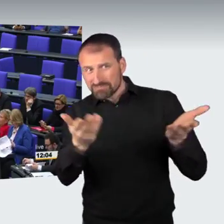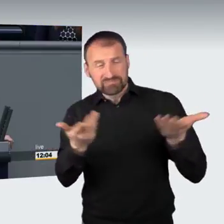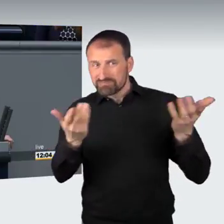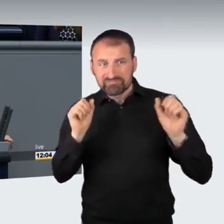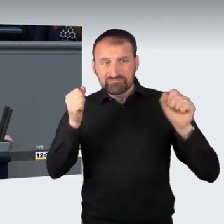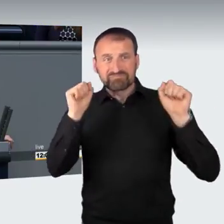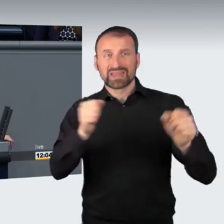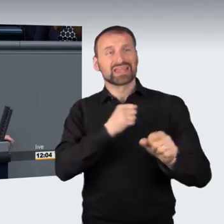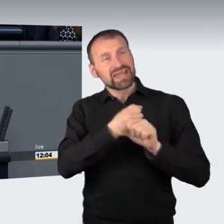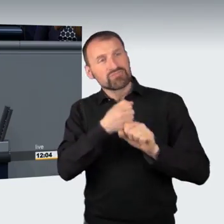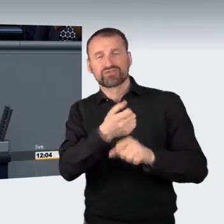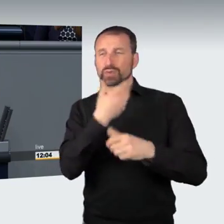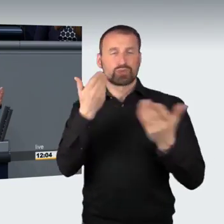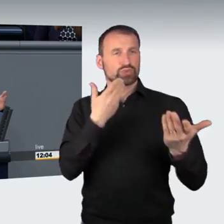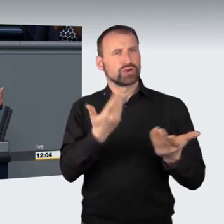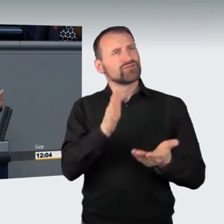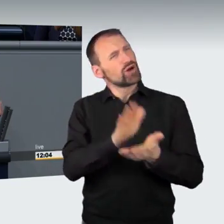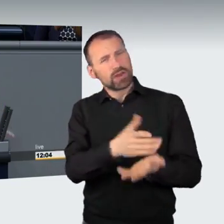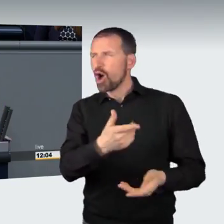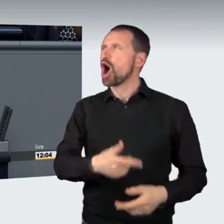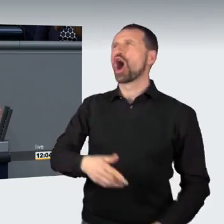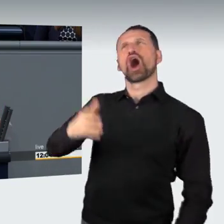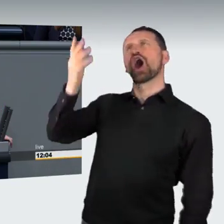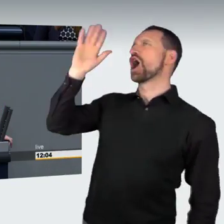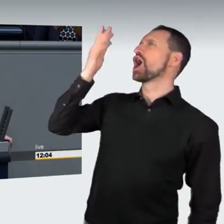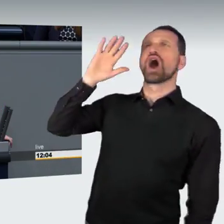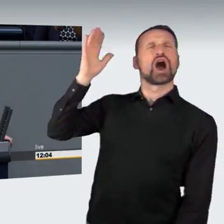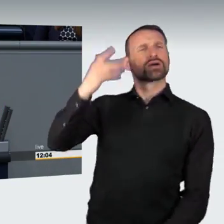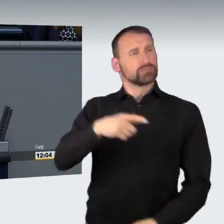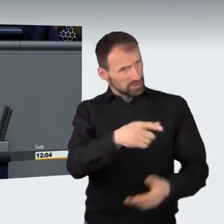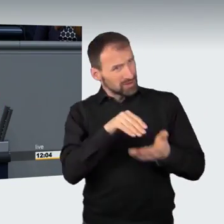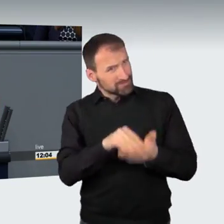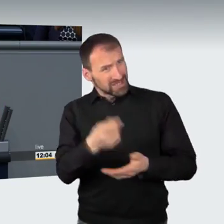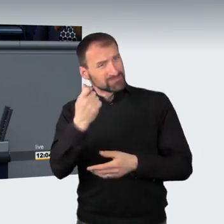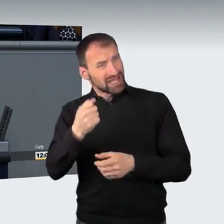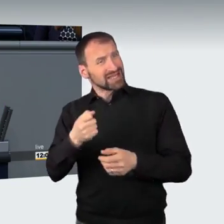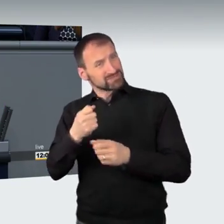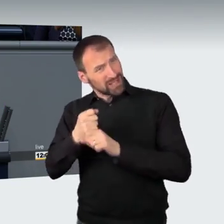Wo ist denn Ihr Kampf? Sie haben doch hier die Mehrheit für eine Nachbesserung der Mietpreisbremse.